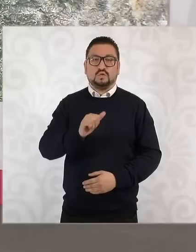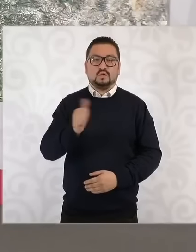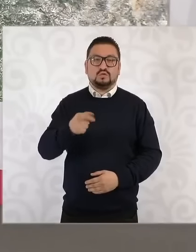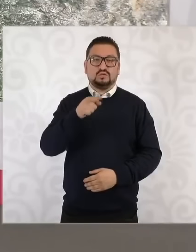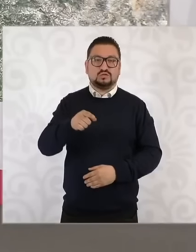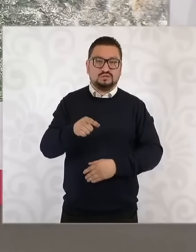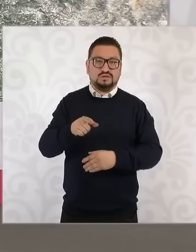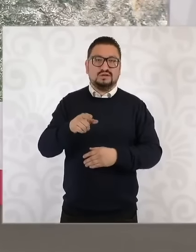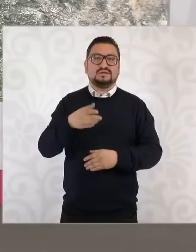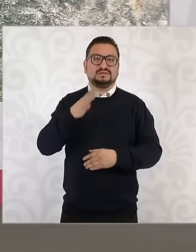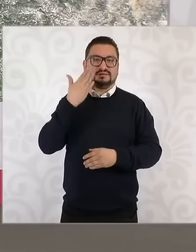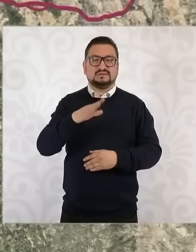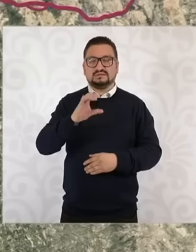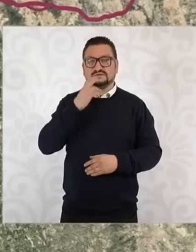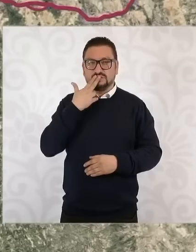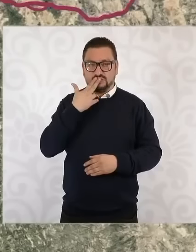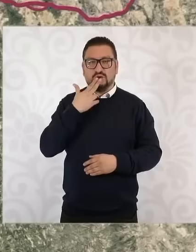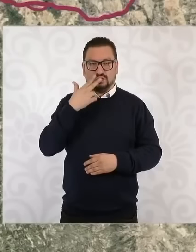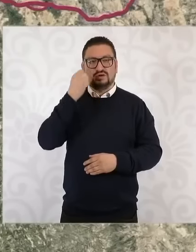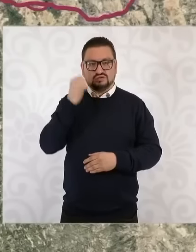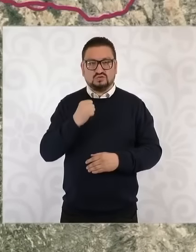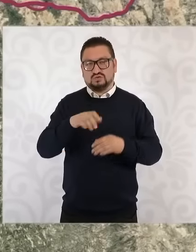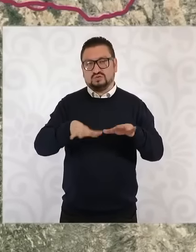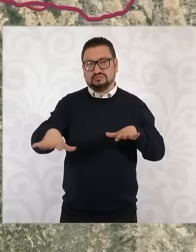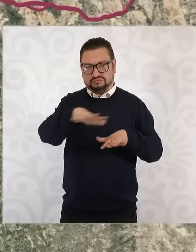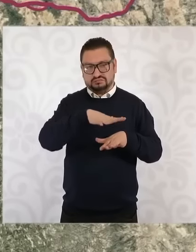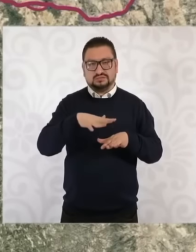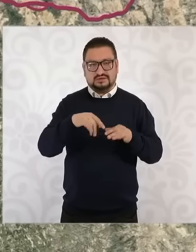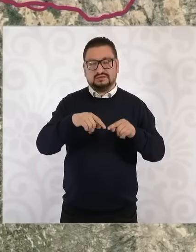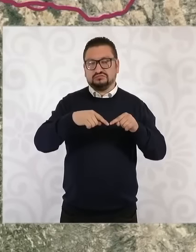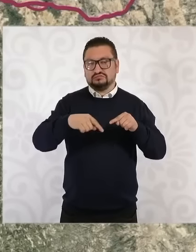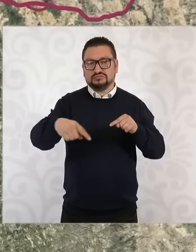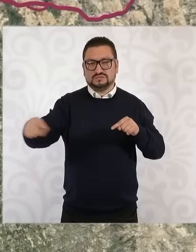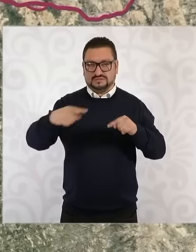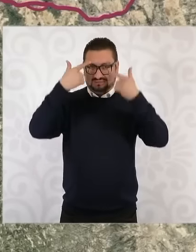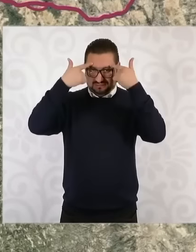Guaimas Esperanza, Yácora, Chihuahua. En Sonora, Chihuahua. Aquí con el apoyo de la Marina en 2025